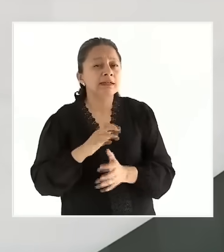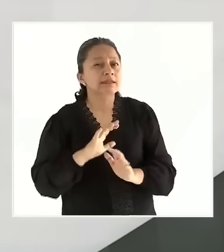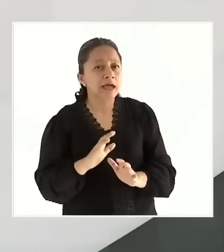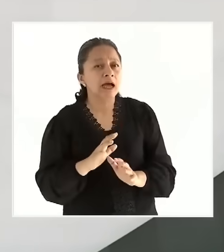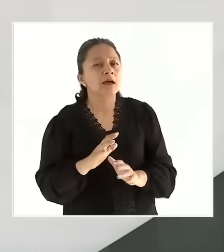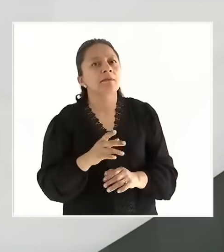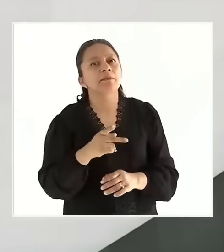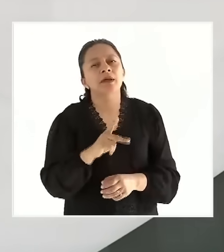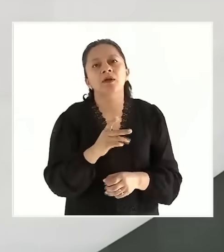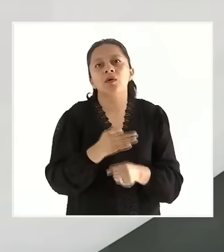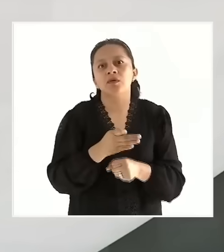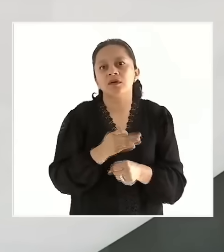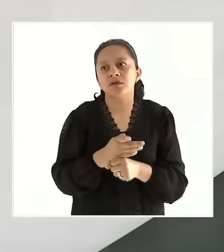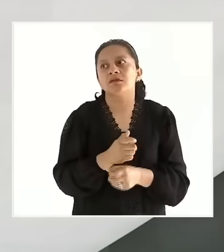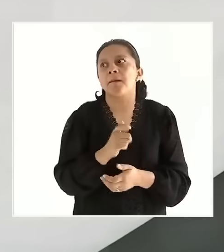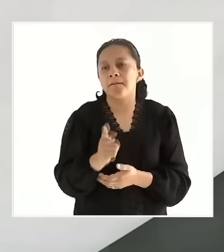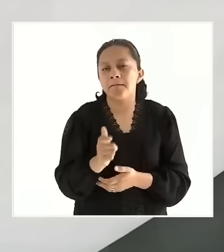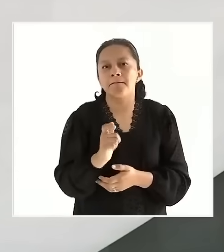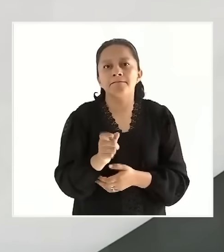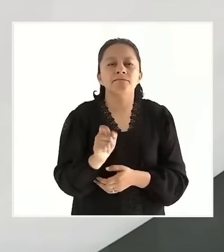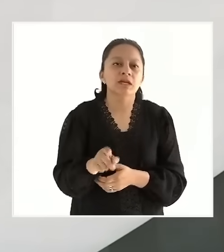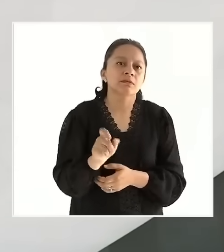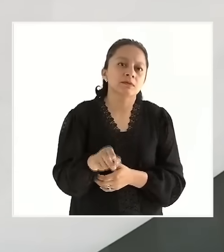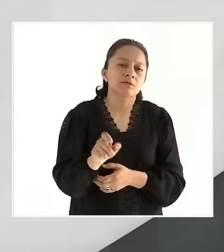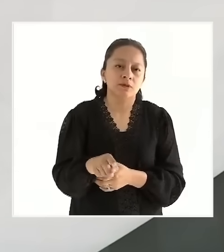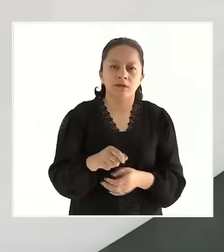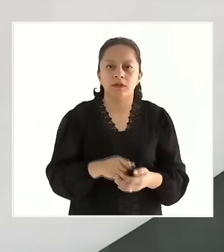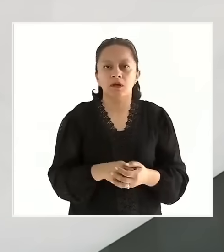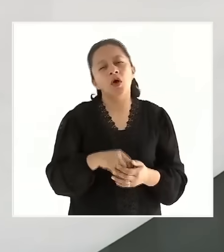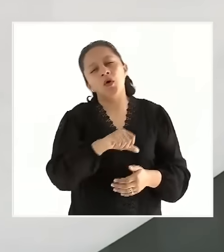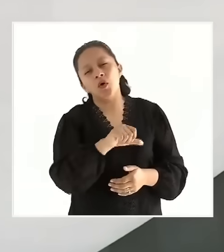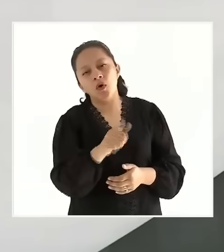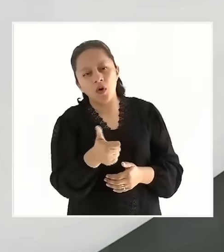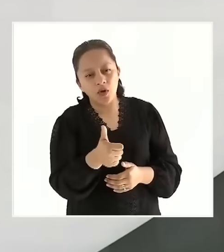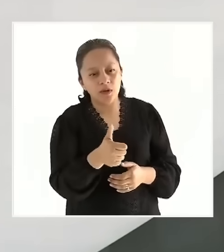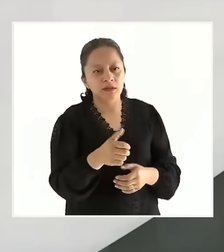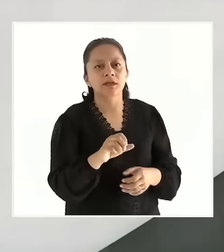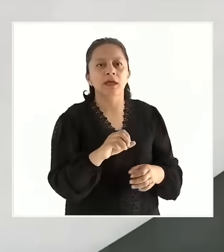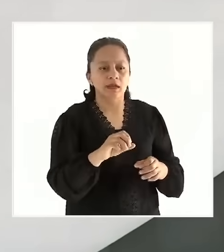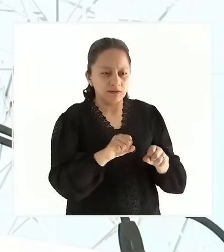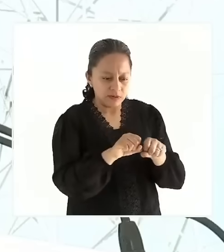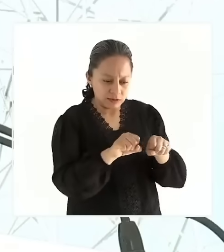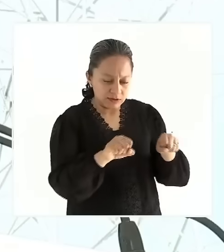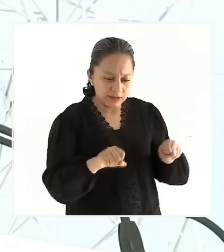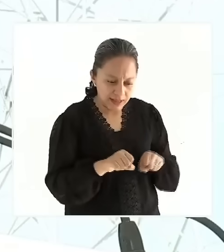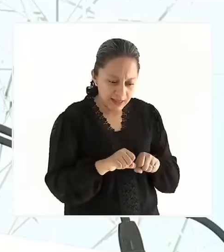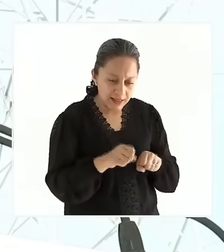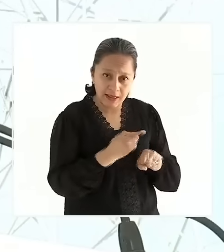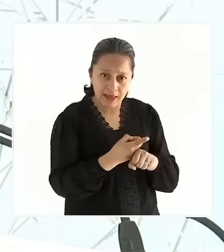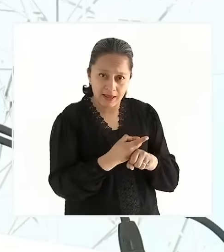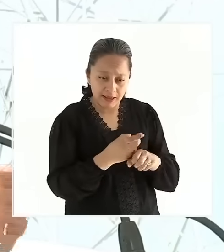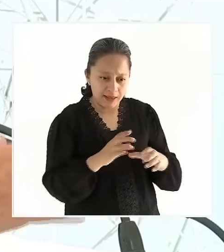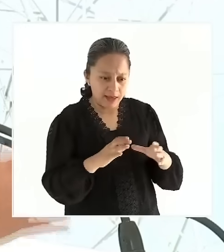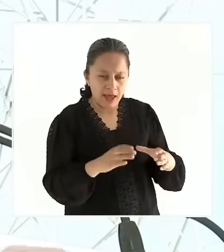sigue pagando lo mismo. sociedades de autoabasto que también de manera ilegal generaron durante